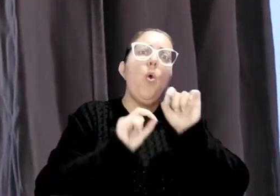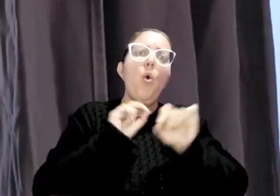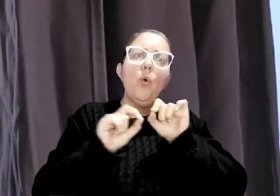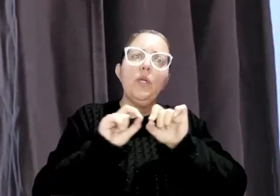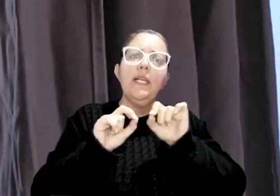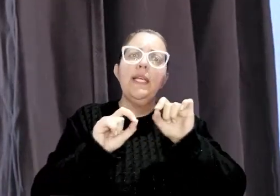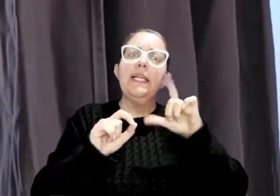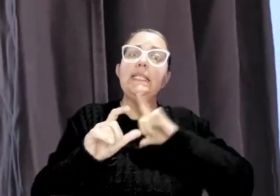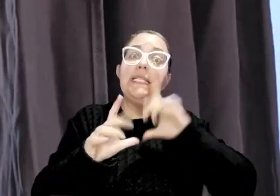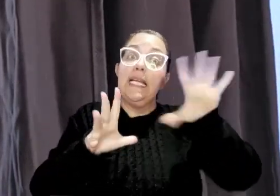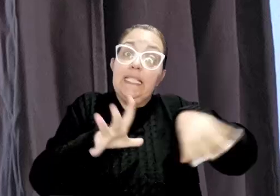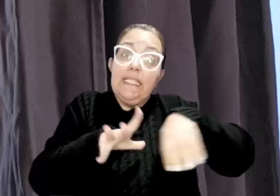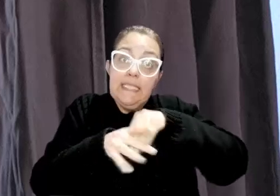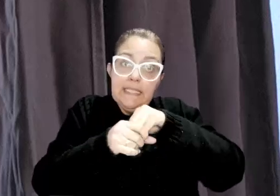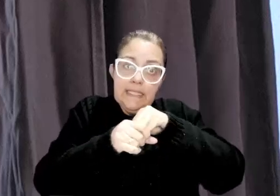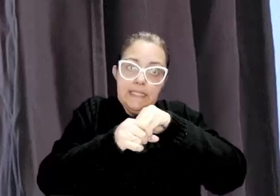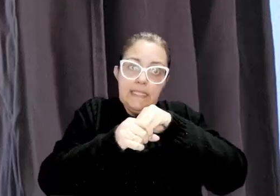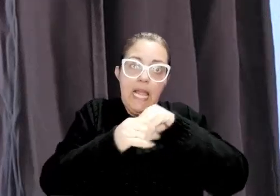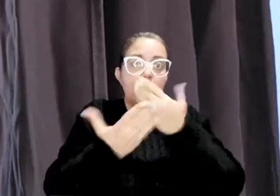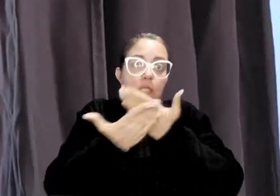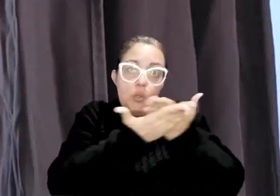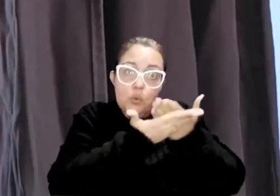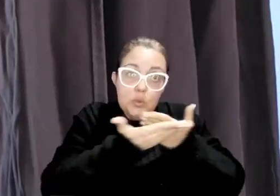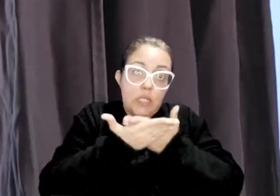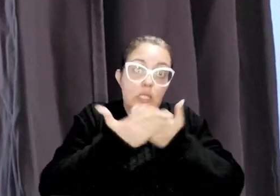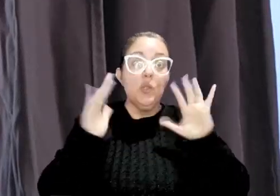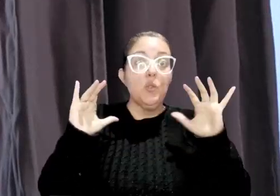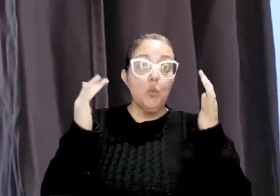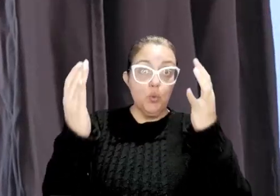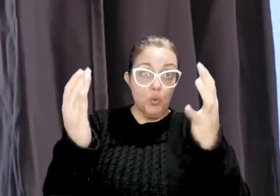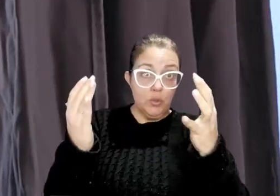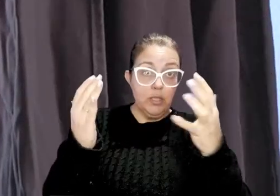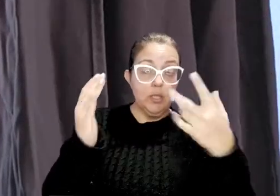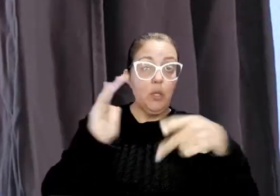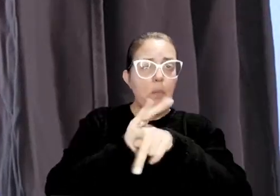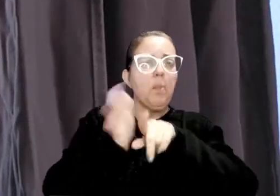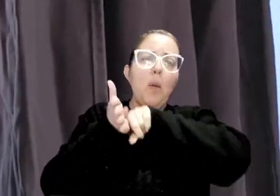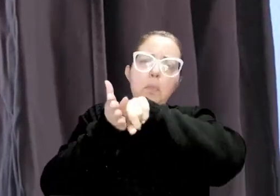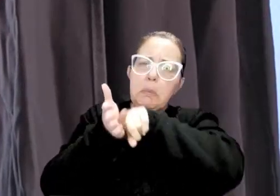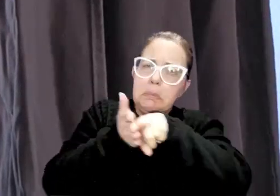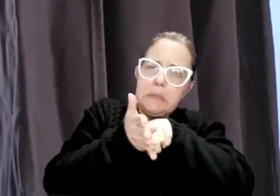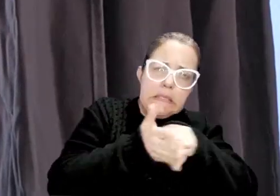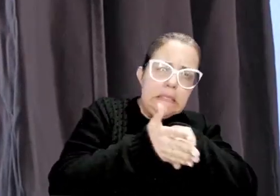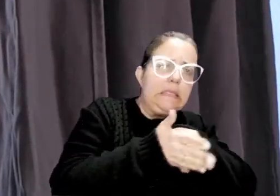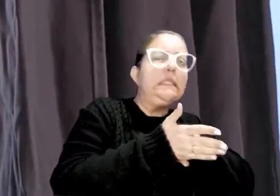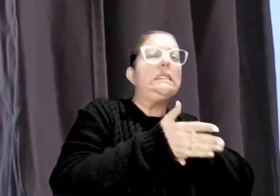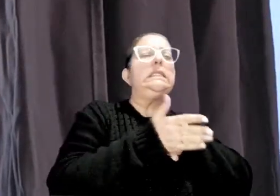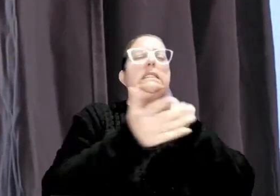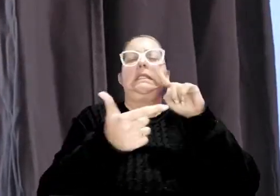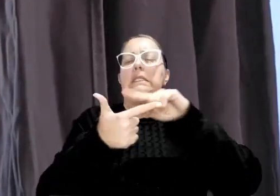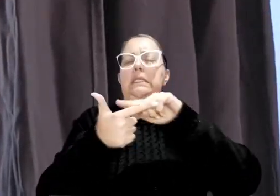ambiental em termos de Diagnóstico em termos de informações com dados primários dados secundários